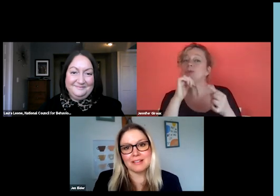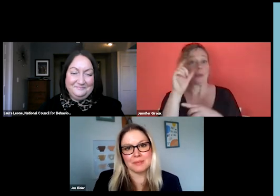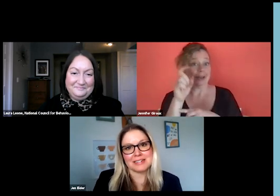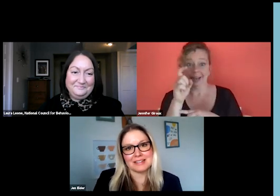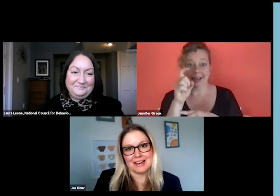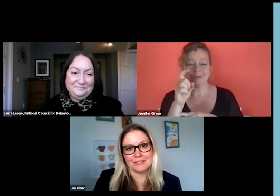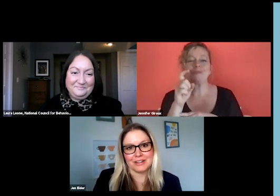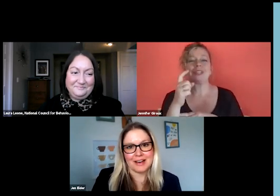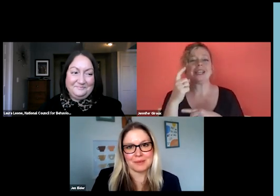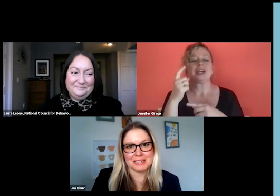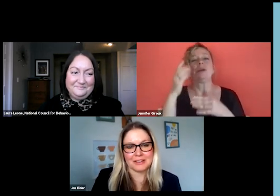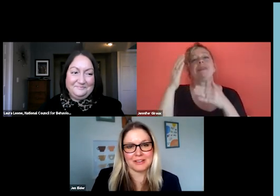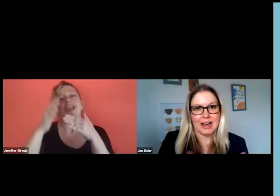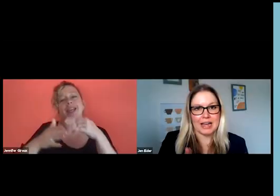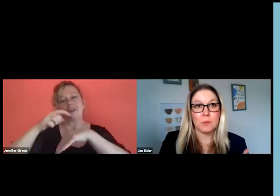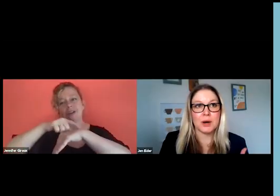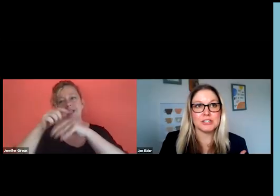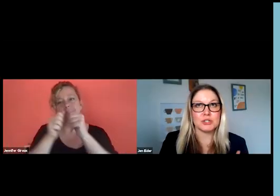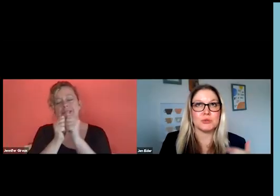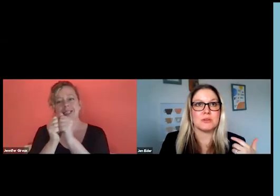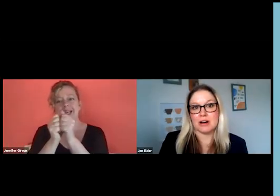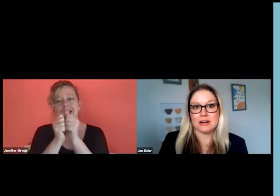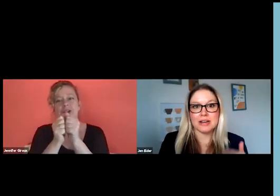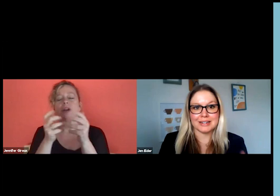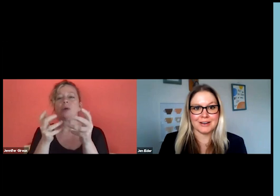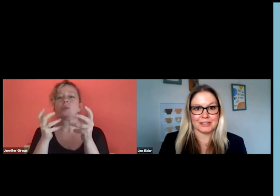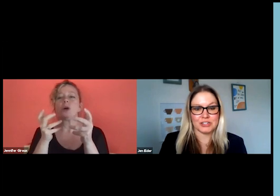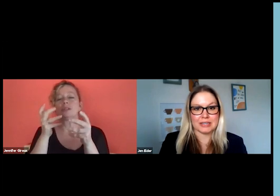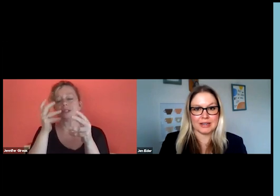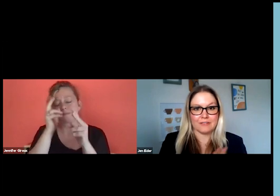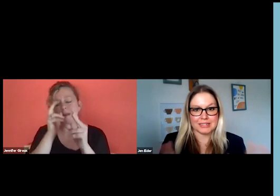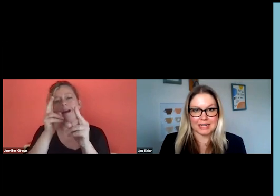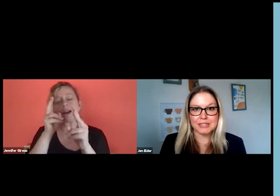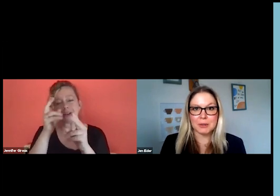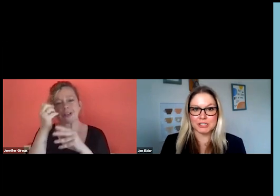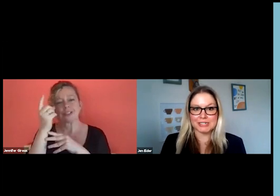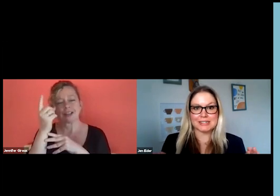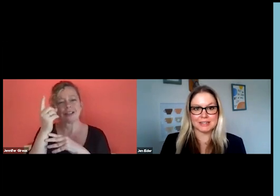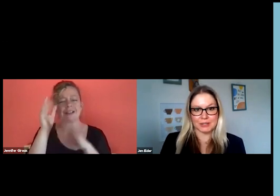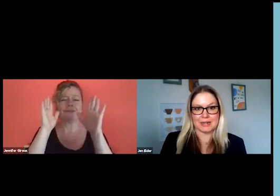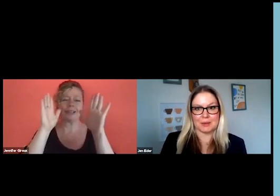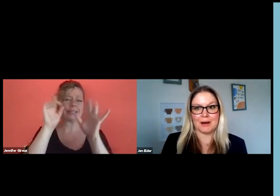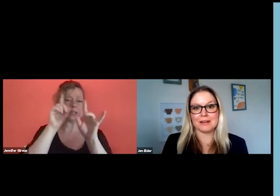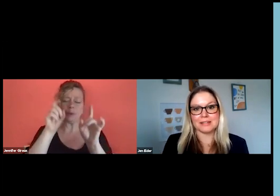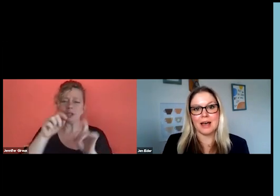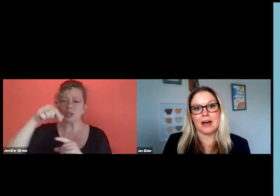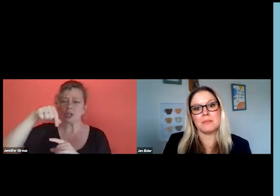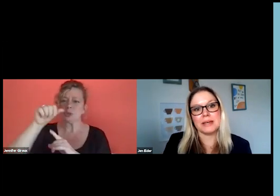Estamos llegando al final de nuestro tiempo juntos. Quiero honrar y reconocer las fantásticas preguntas del cuadro de preguntas y respuestas.